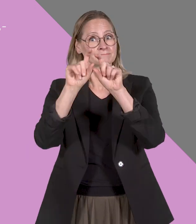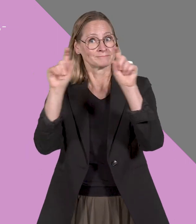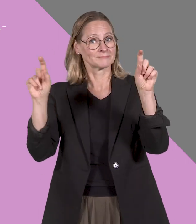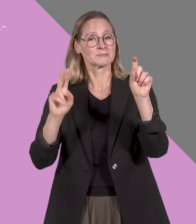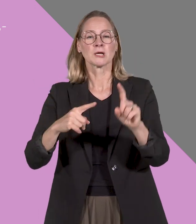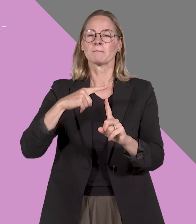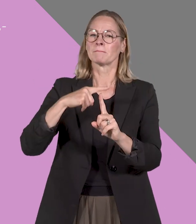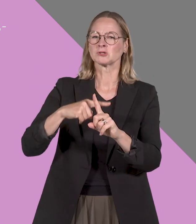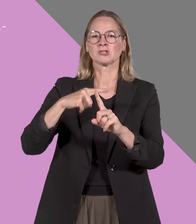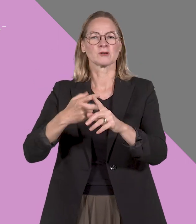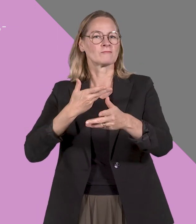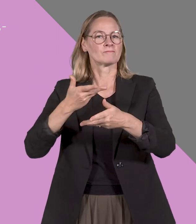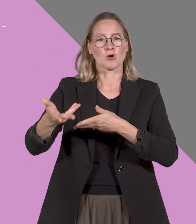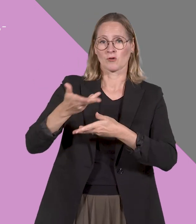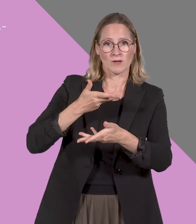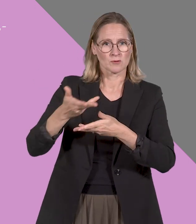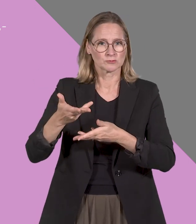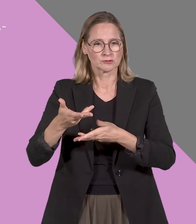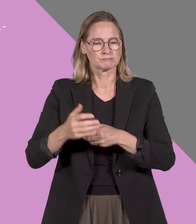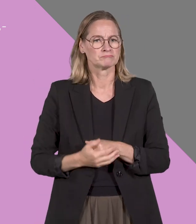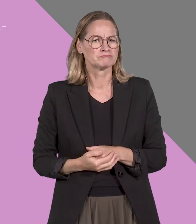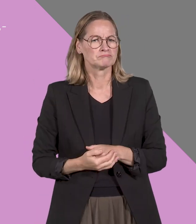ja sen teemana on positiivinen vuorovaikutus.